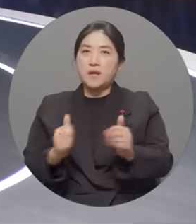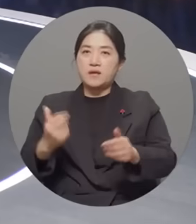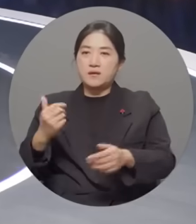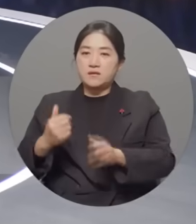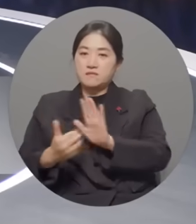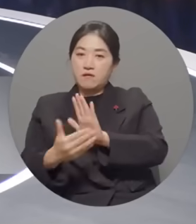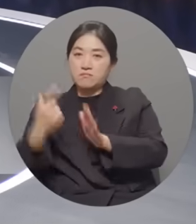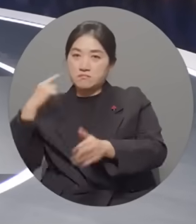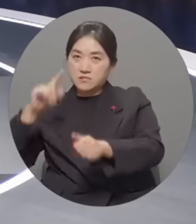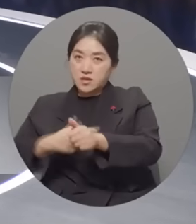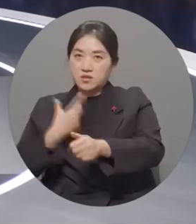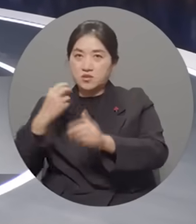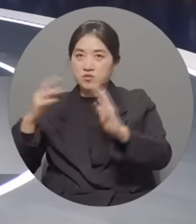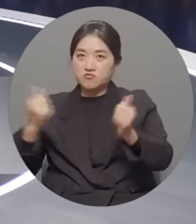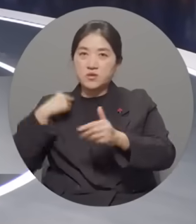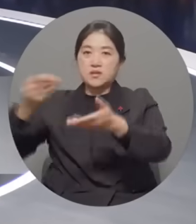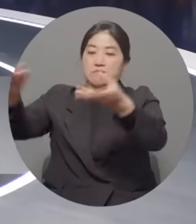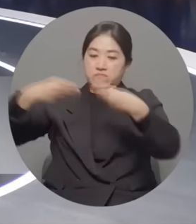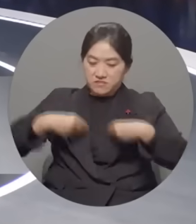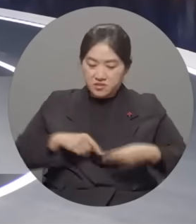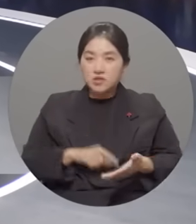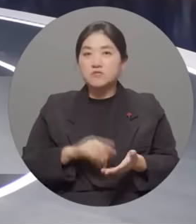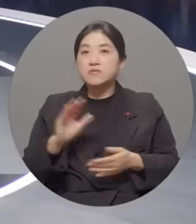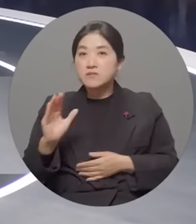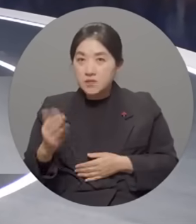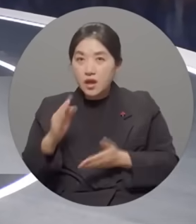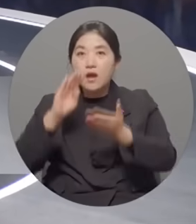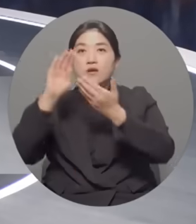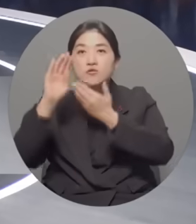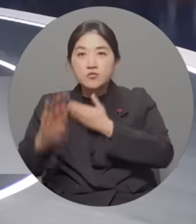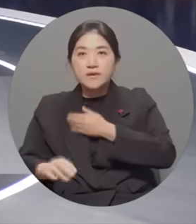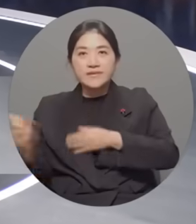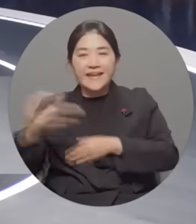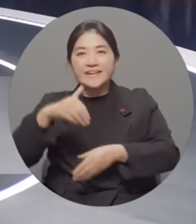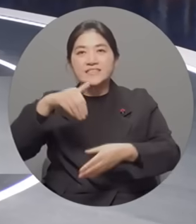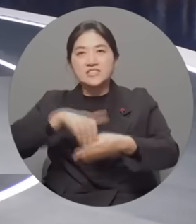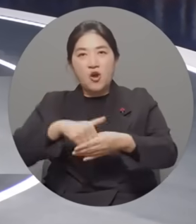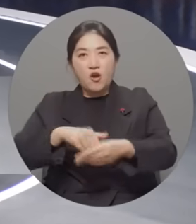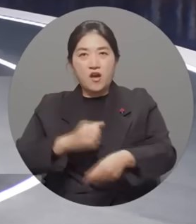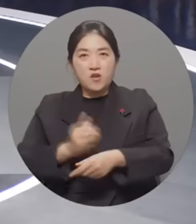(앵커) 이렇게 되면 법안이 국회로 다시 넘어오는 거는 기정사실이 된 것 같고요.